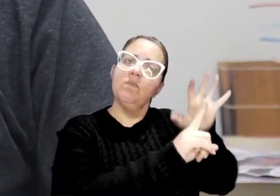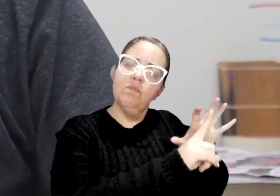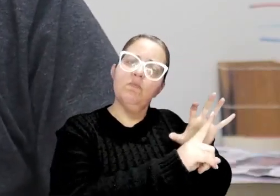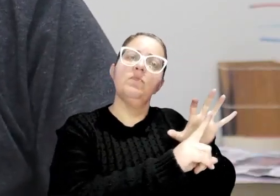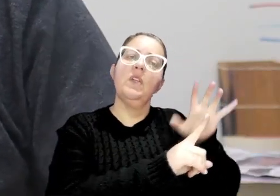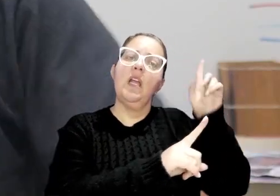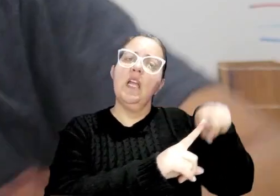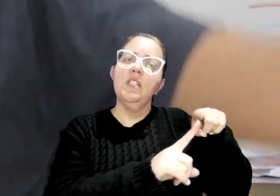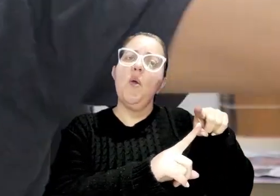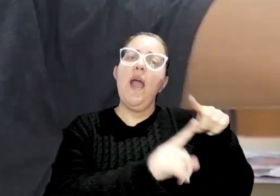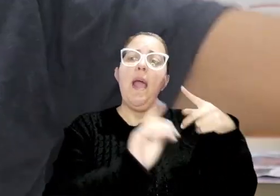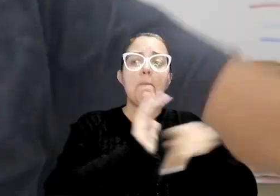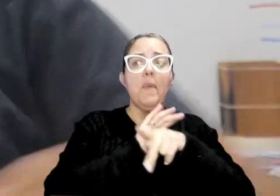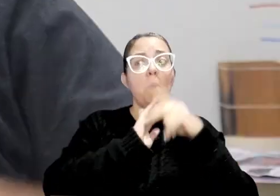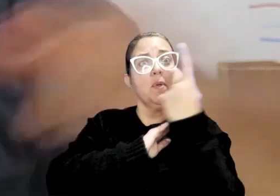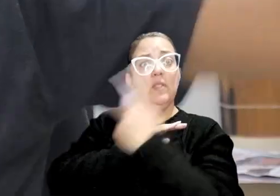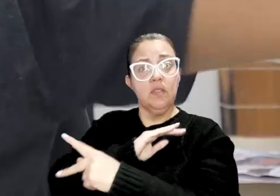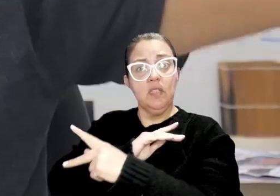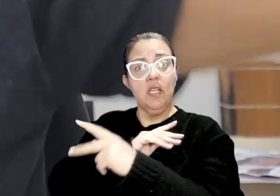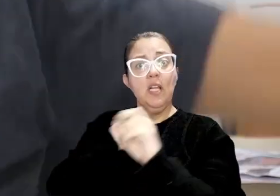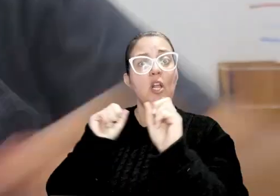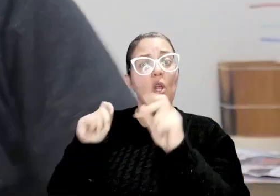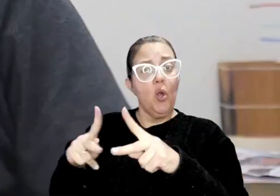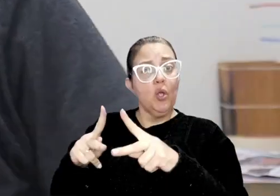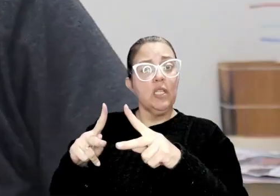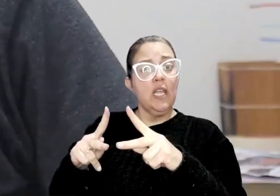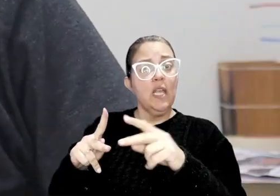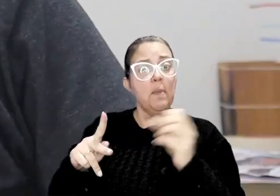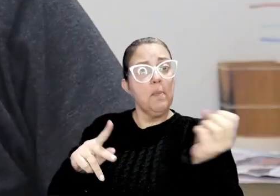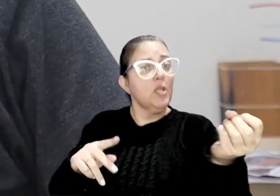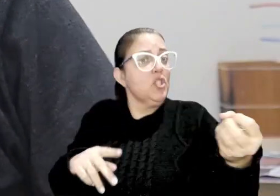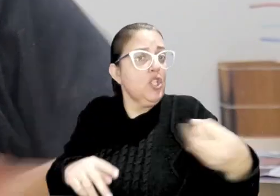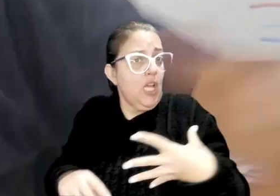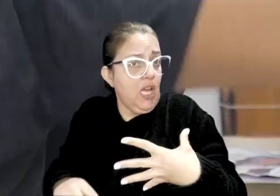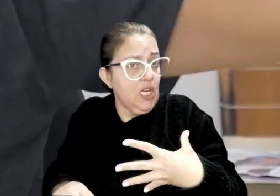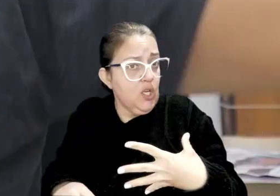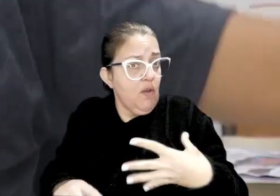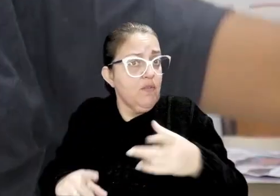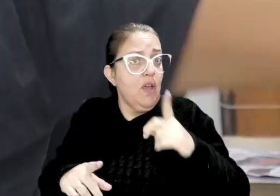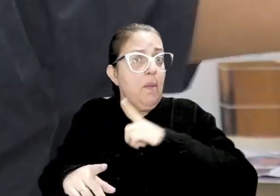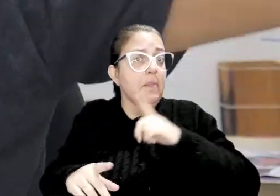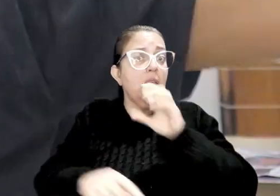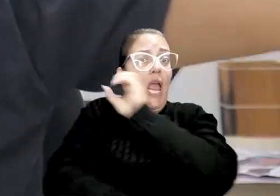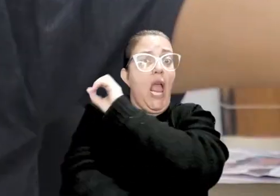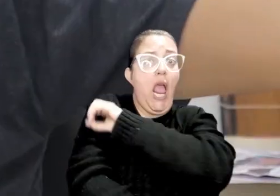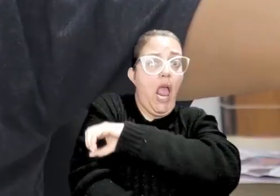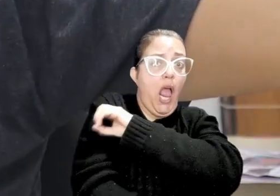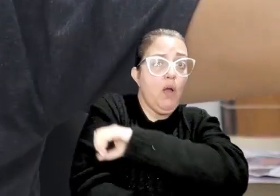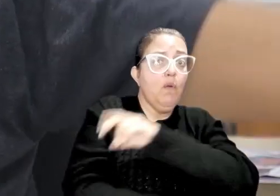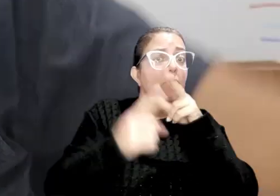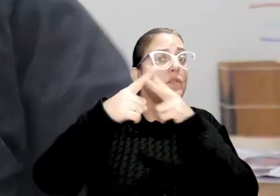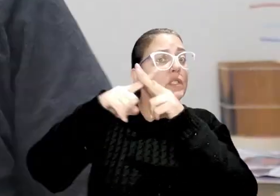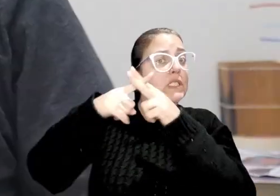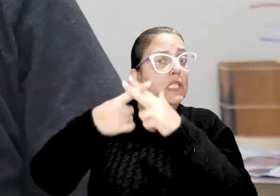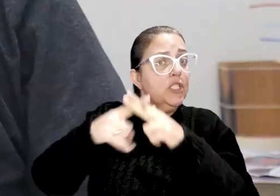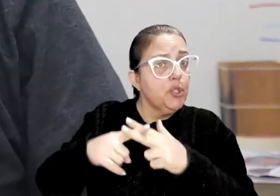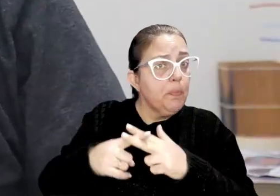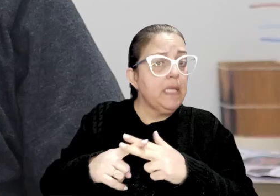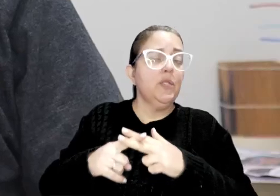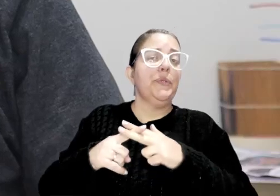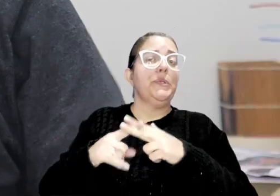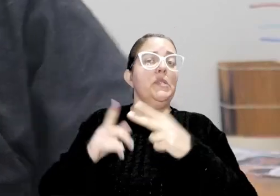tá impactando é a oficina de manutenção de de de de estrutura não sei o que que tá impactando mas